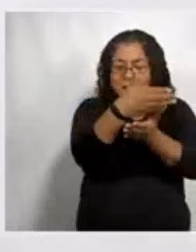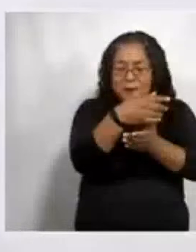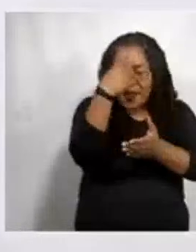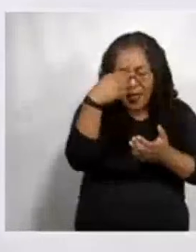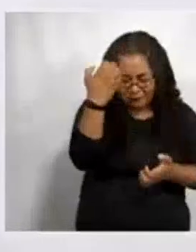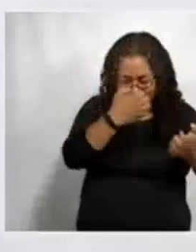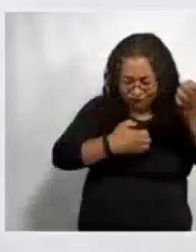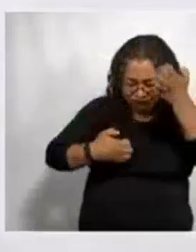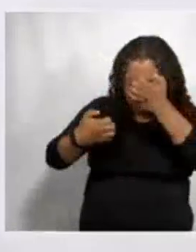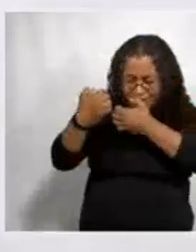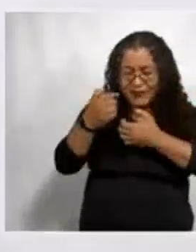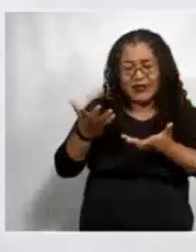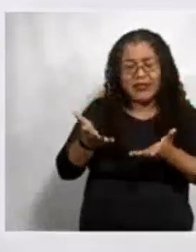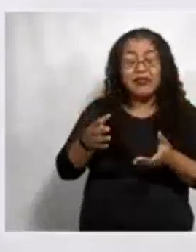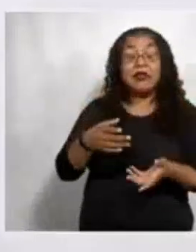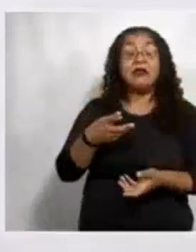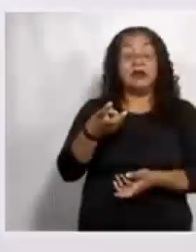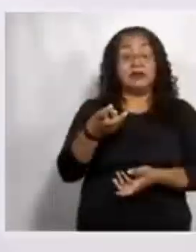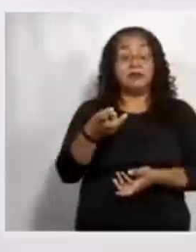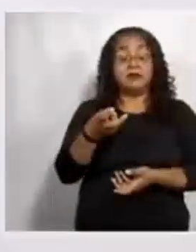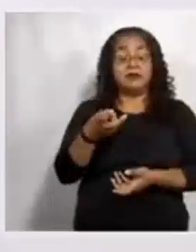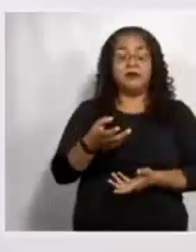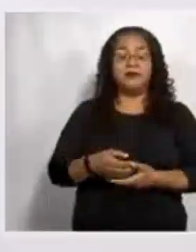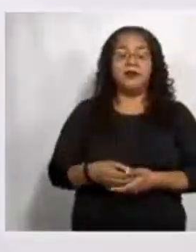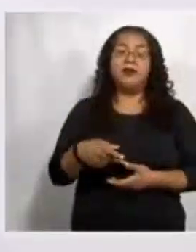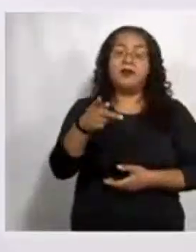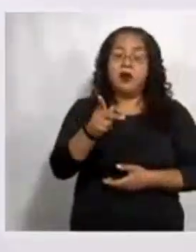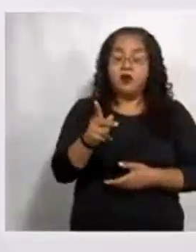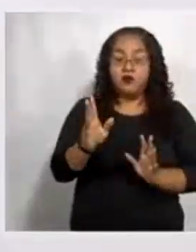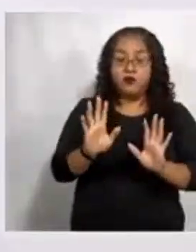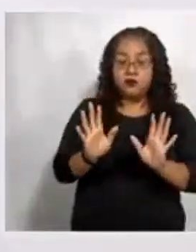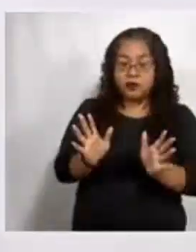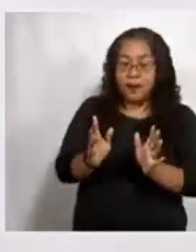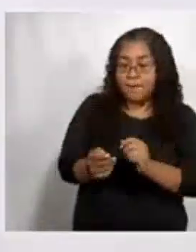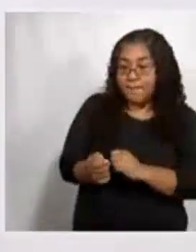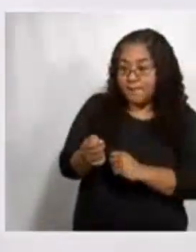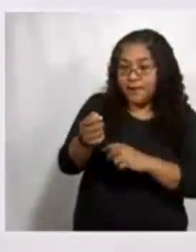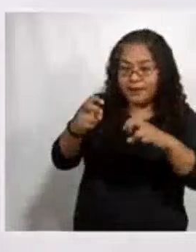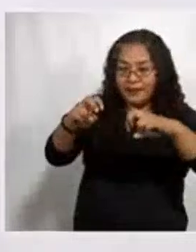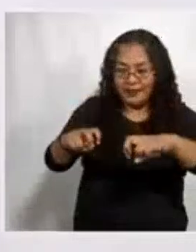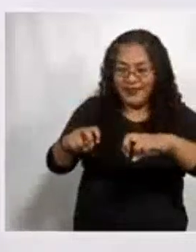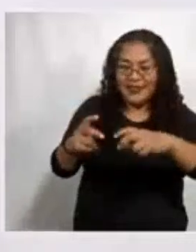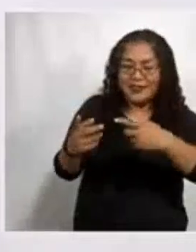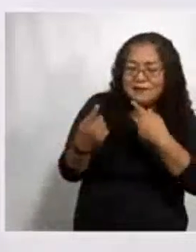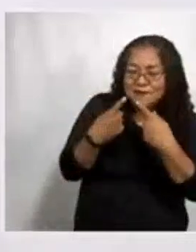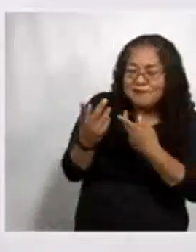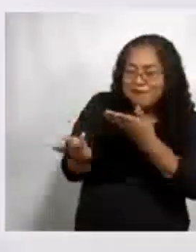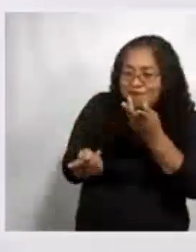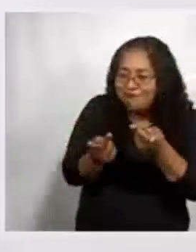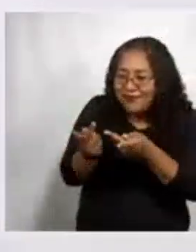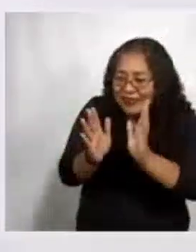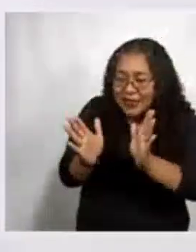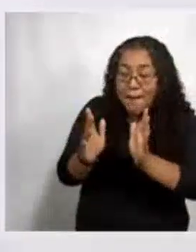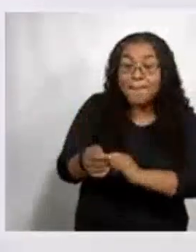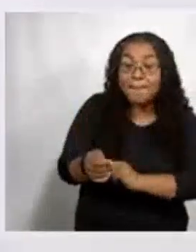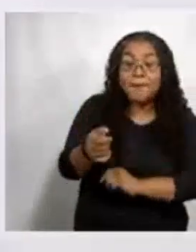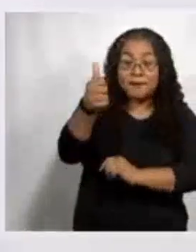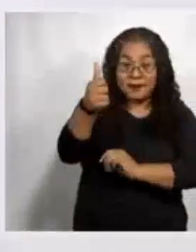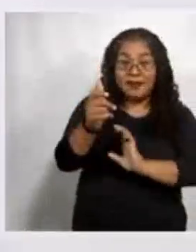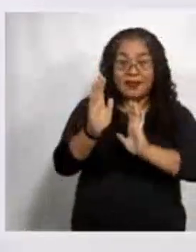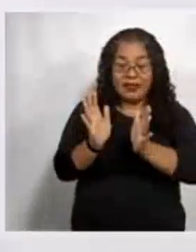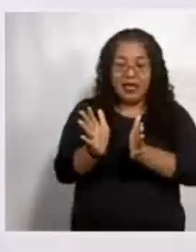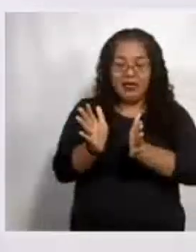Pero la virtud es que cuando terminen la primera visita, los 13 millones de adultos mayores del